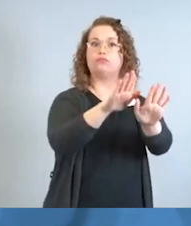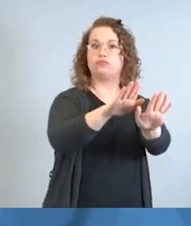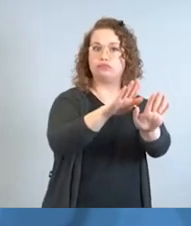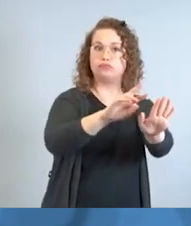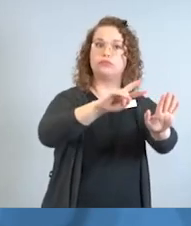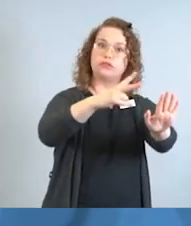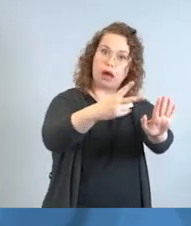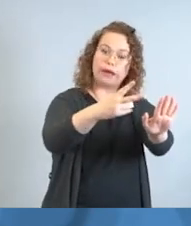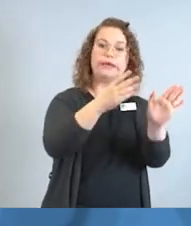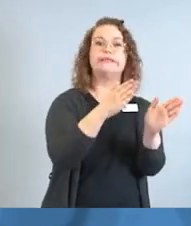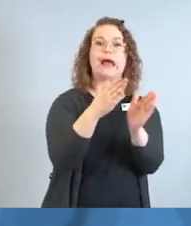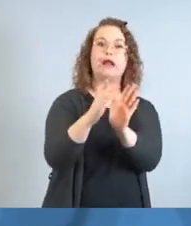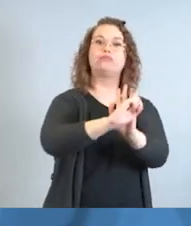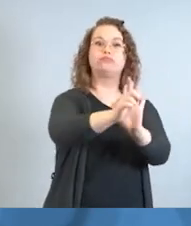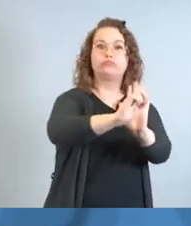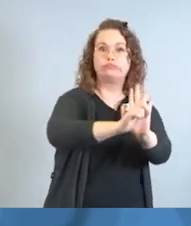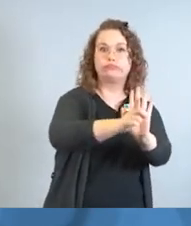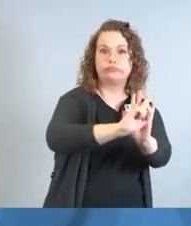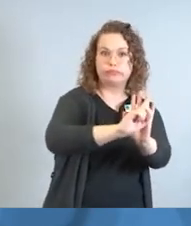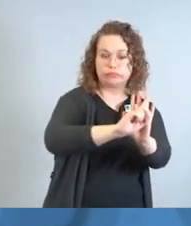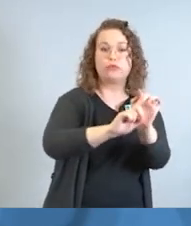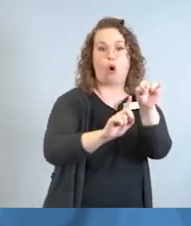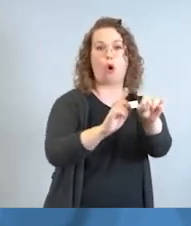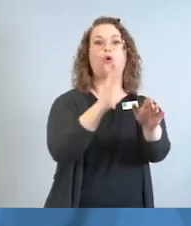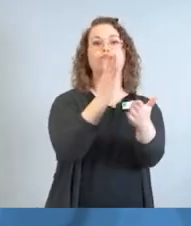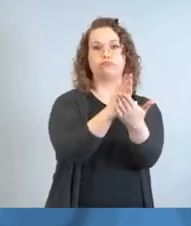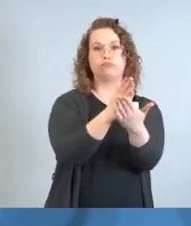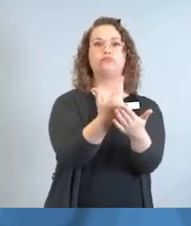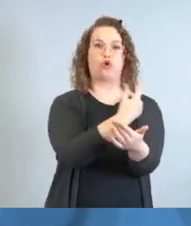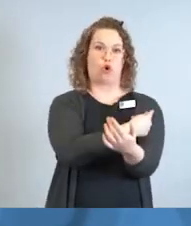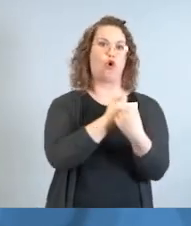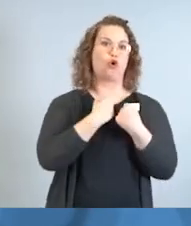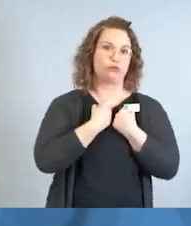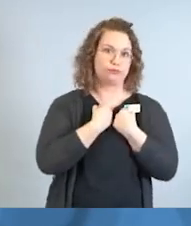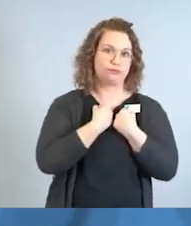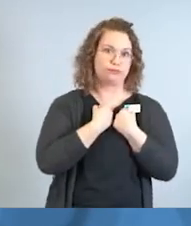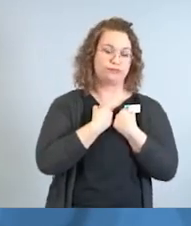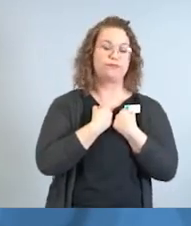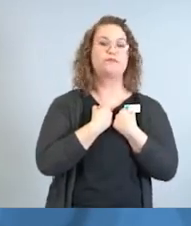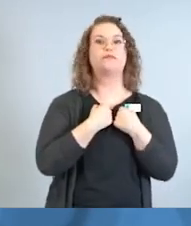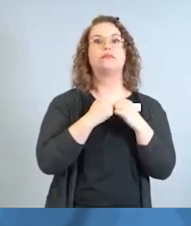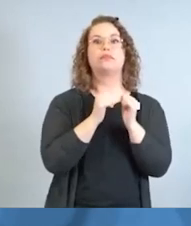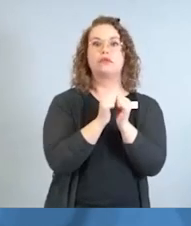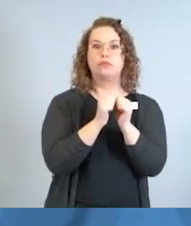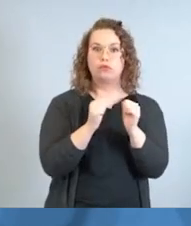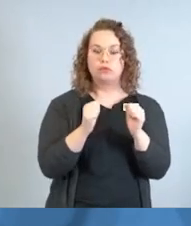Tässä täytyy ottaa huomioon, että rokotteita jaellaan kuntiin väestömäärän mukaan,